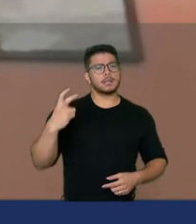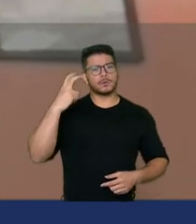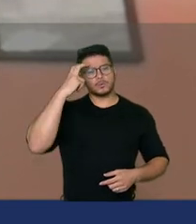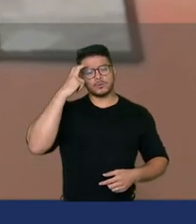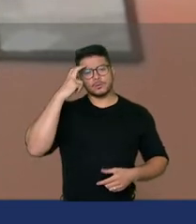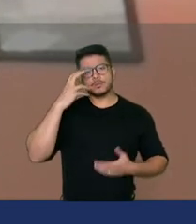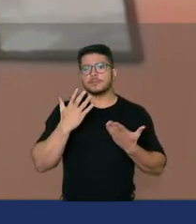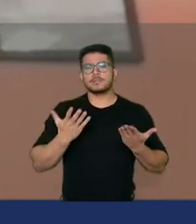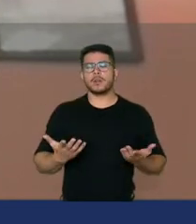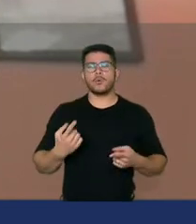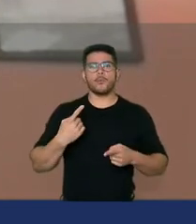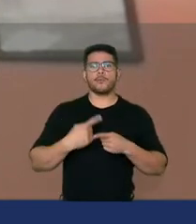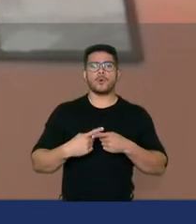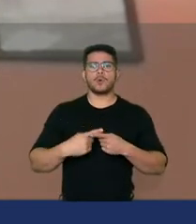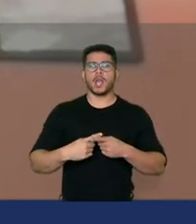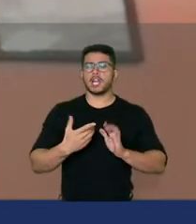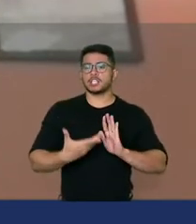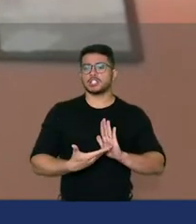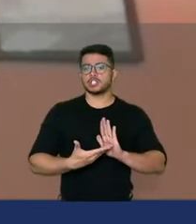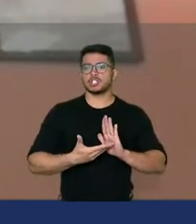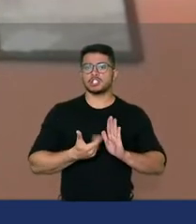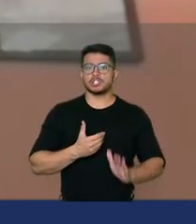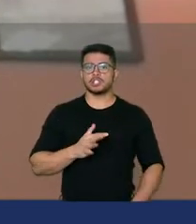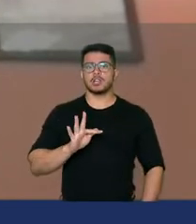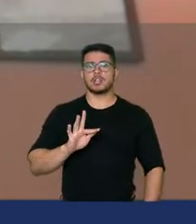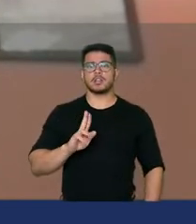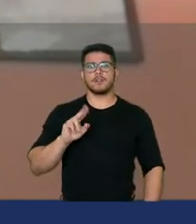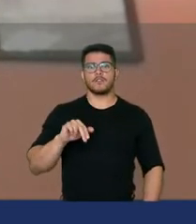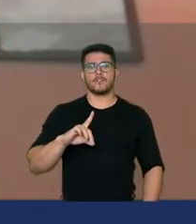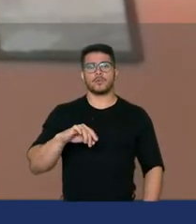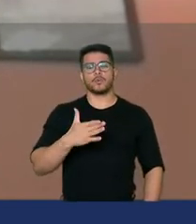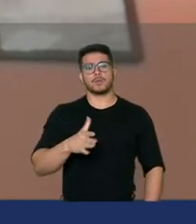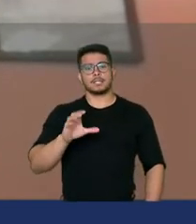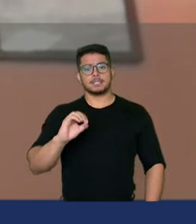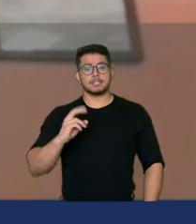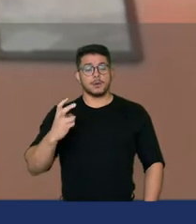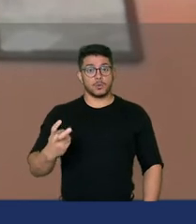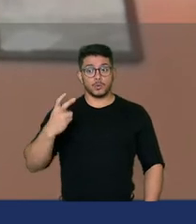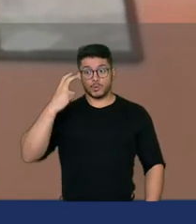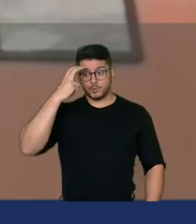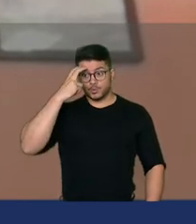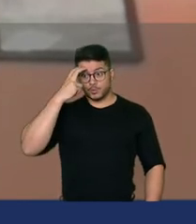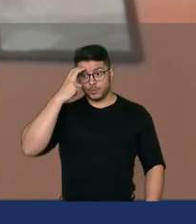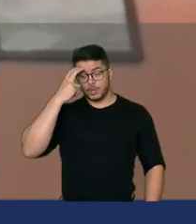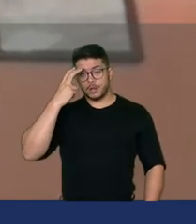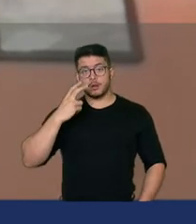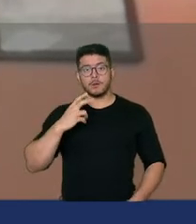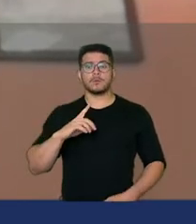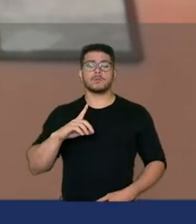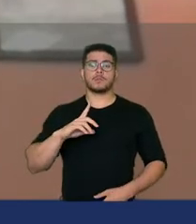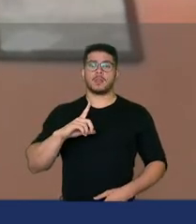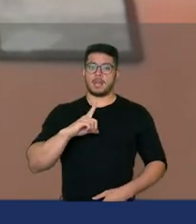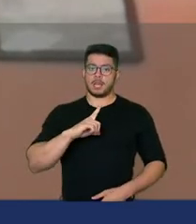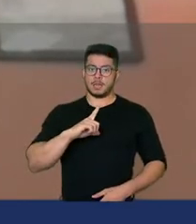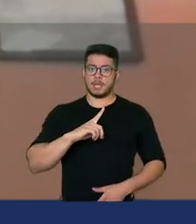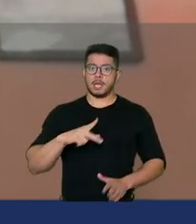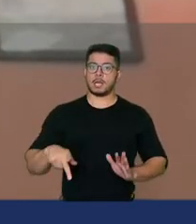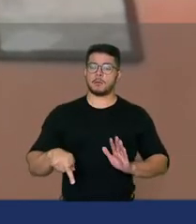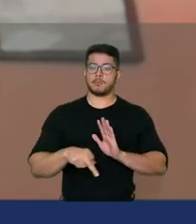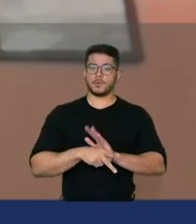TRABALHAM NO SETOR... DA CULTURA. POR QUE EXCLUIR DO ACESSO AO BENEFÍCIO AS FUNDAÇÕES CULTURAIS... VINCULADAS É ADMINISTRAÇÃO